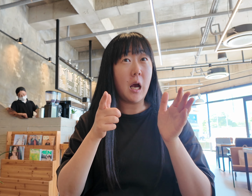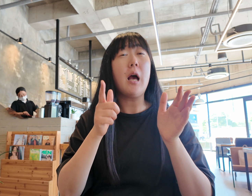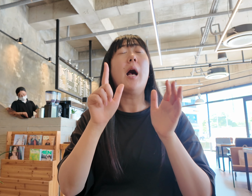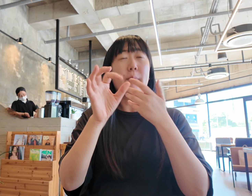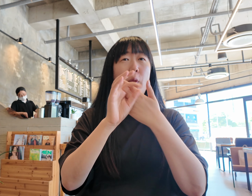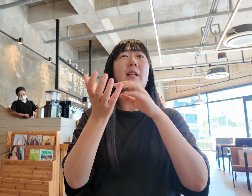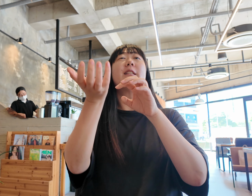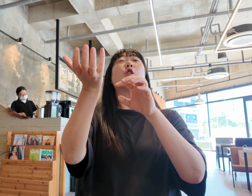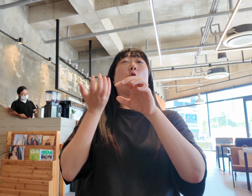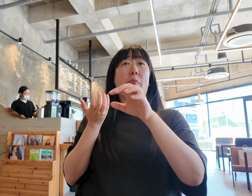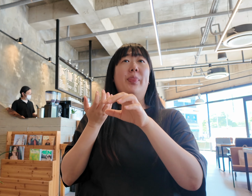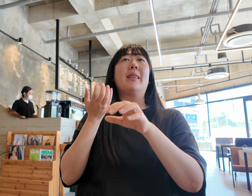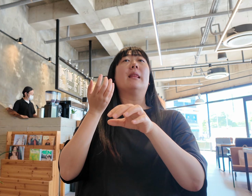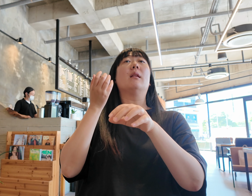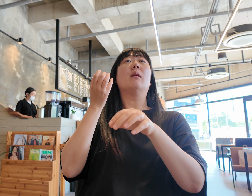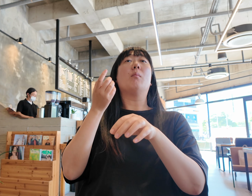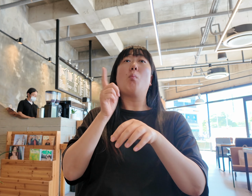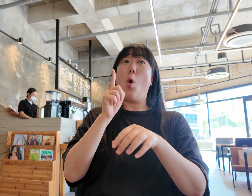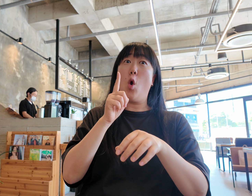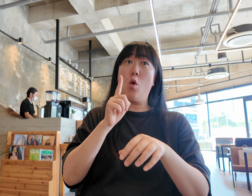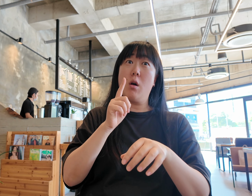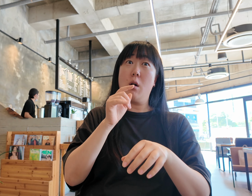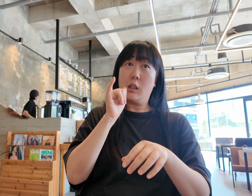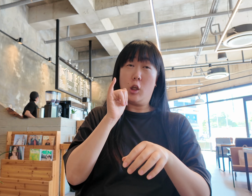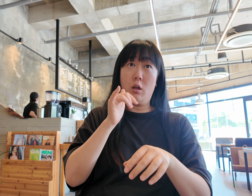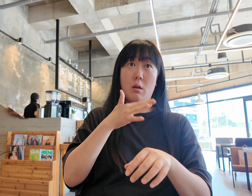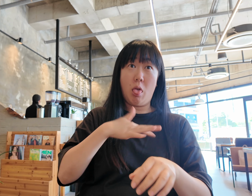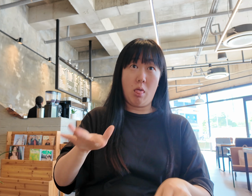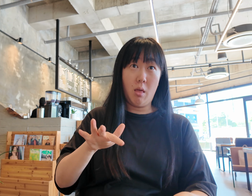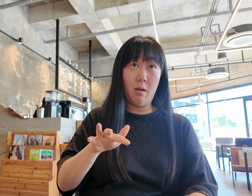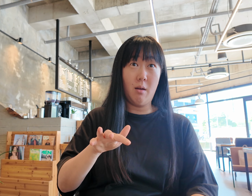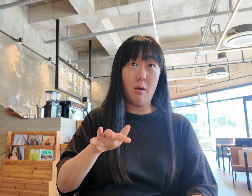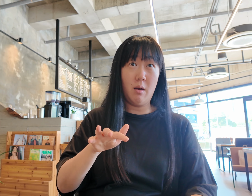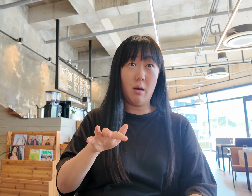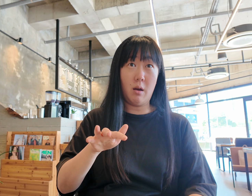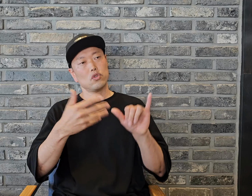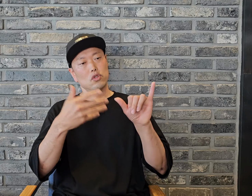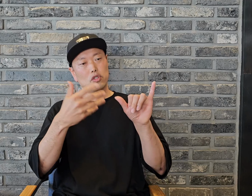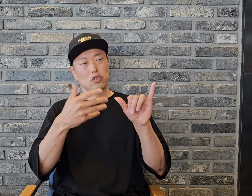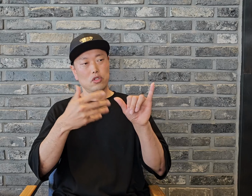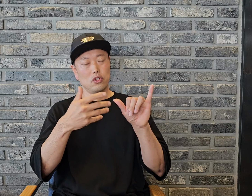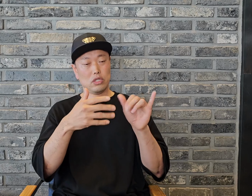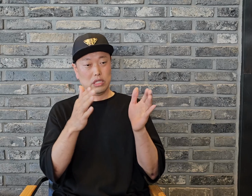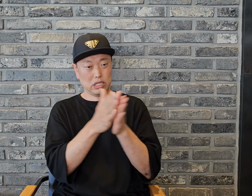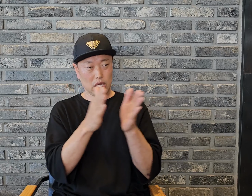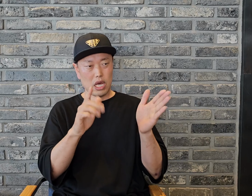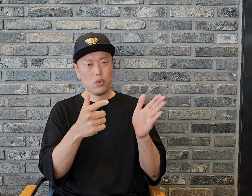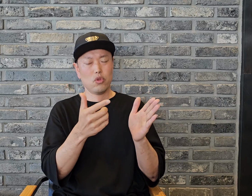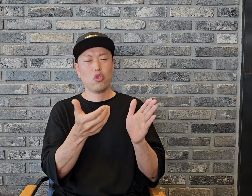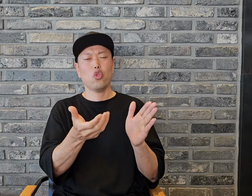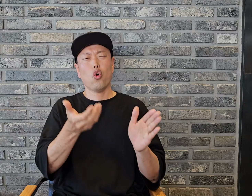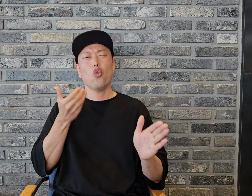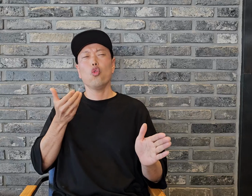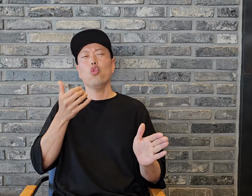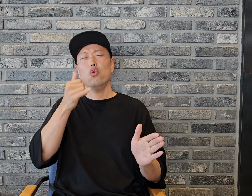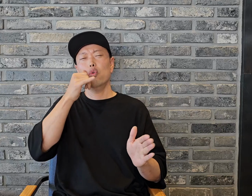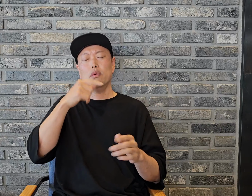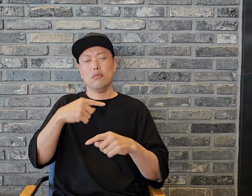Oder haben Sie vorher recherchiert? Ich habe viel recherchiert, bevor ich mit YouTube angefangen habe.